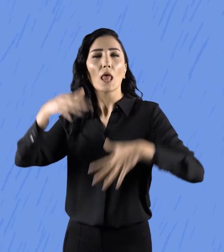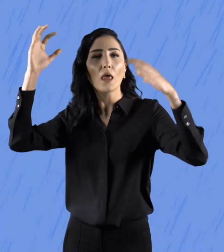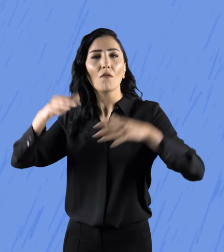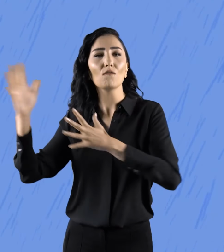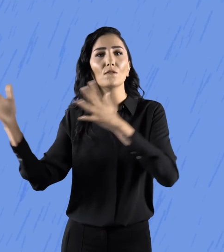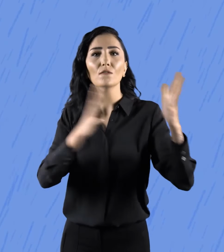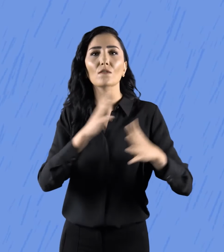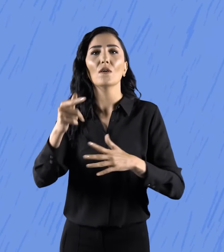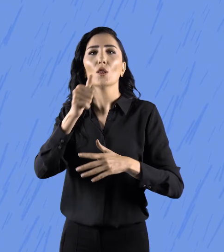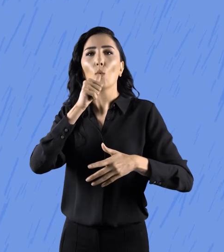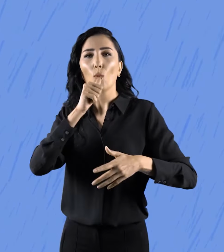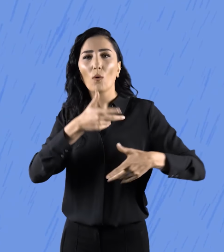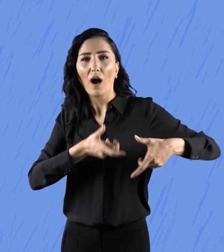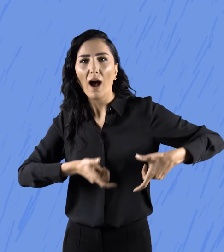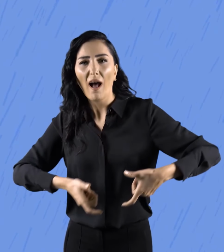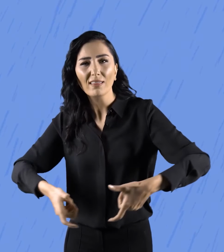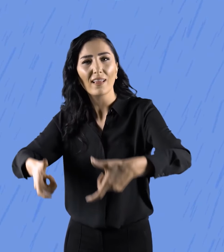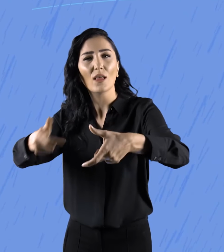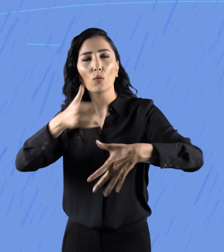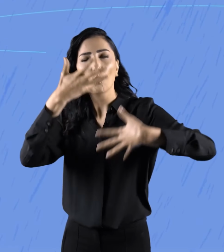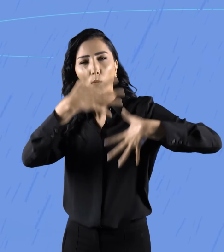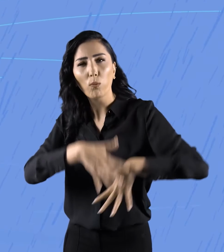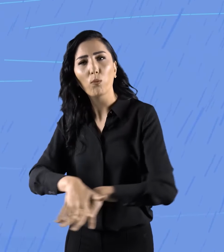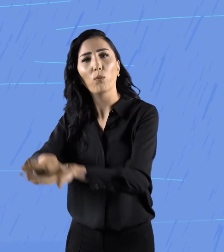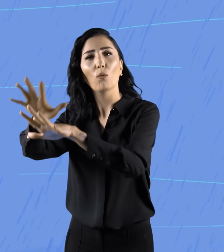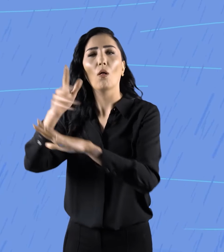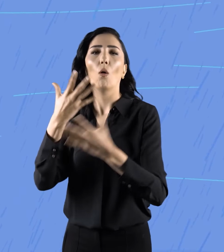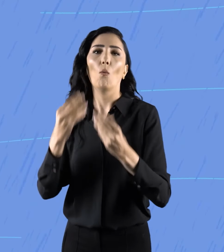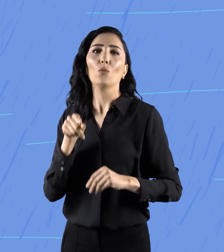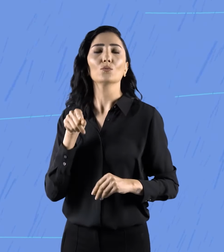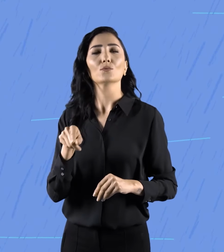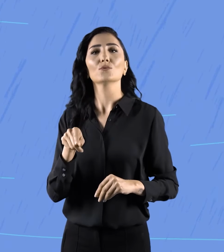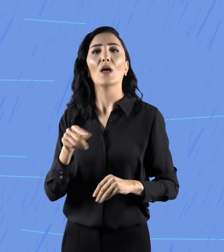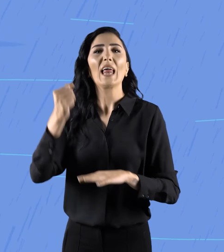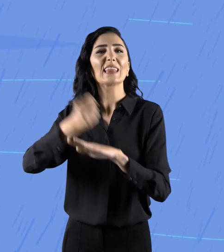Şiddetli yağış ve fırtınalar kuru su kanallarını ve çayları gürül gürül akan derelere dönüştürür.